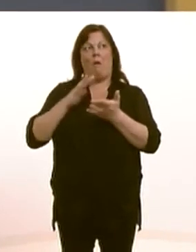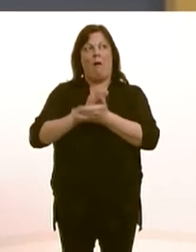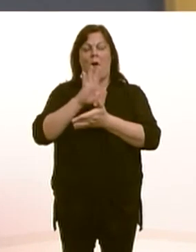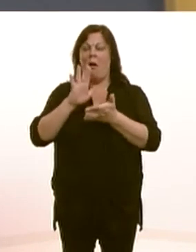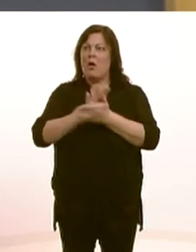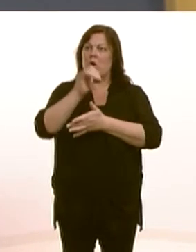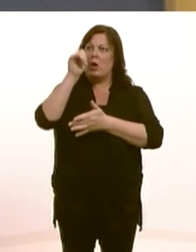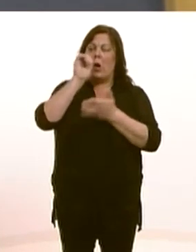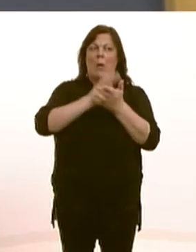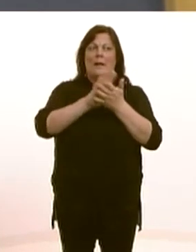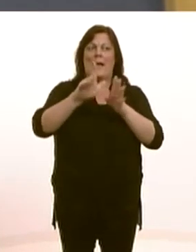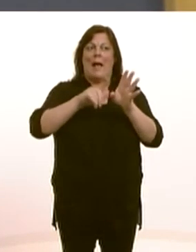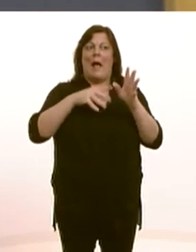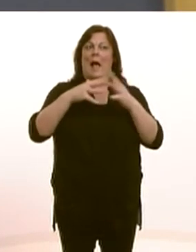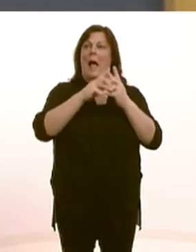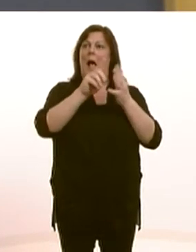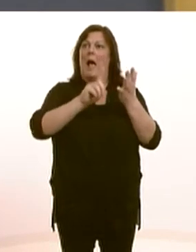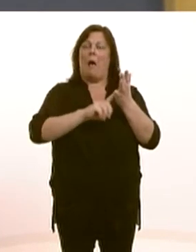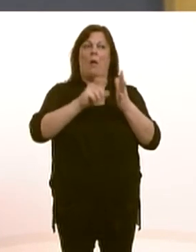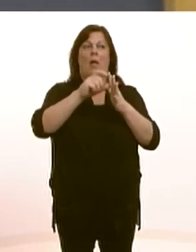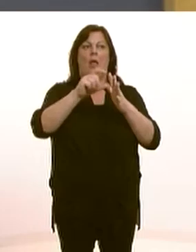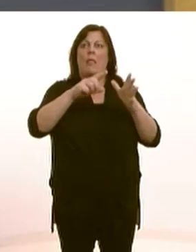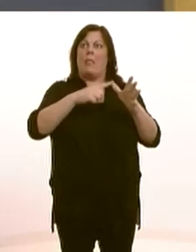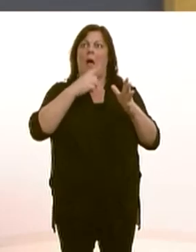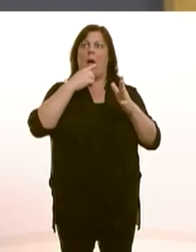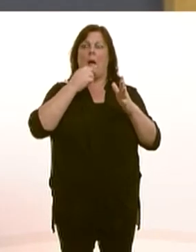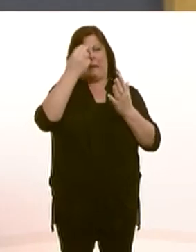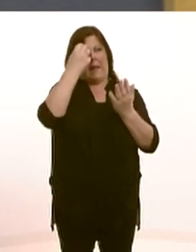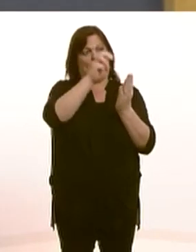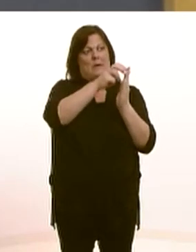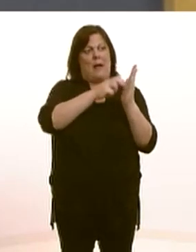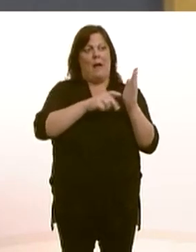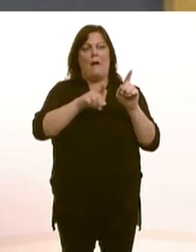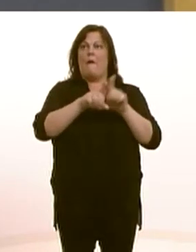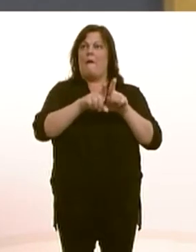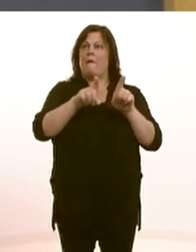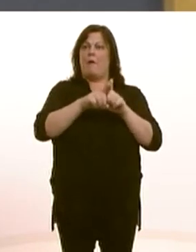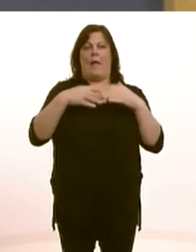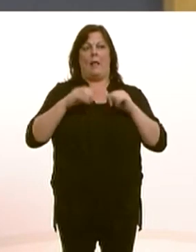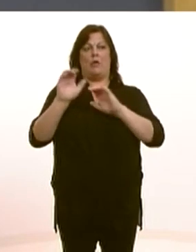Board has been shortlisted for the highly respected ëHealth Service Journalí award